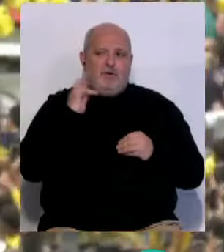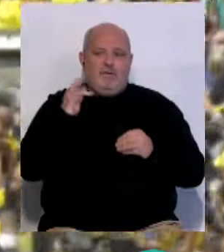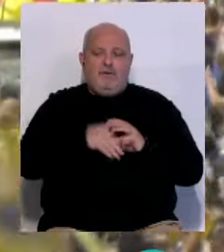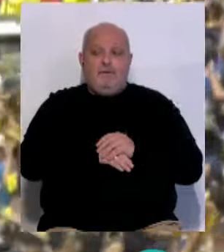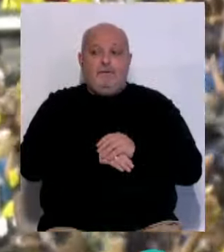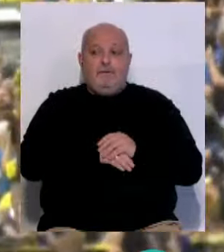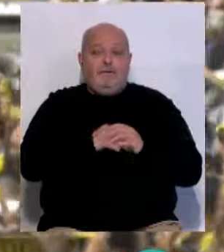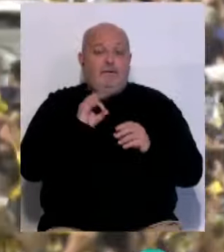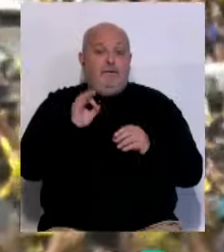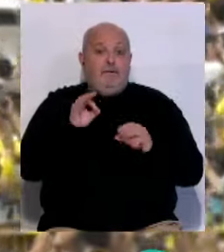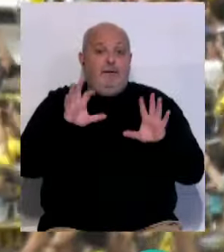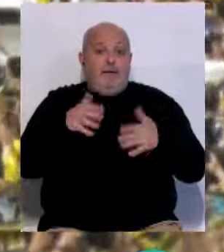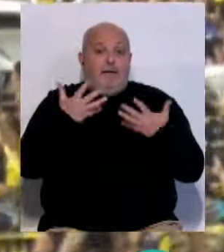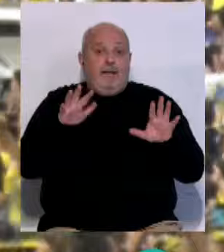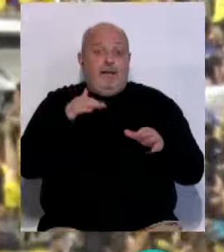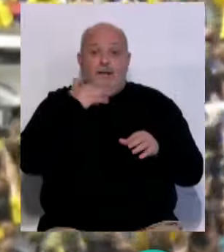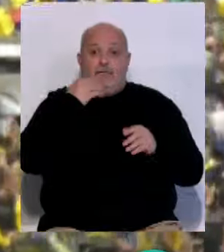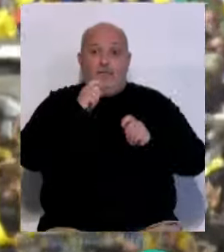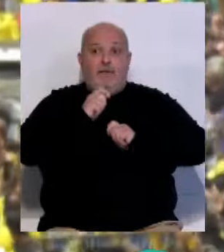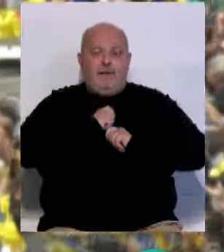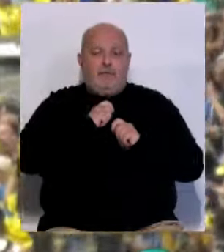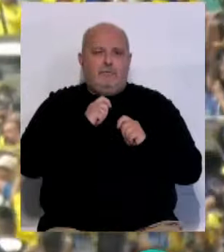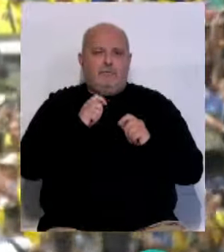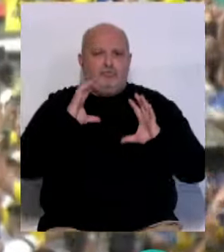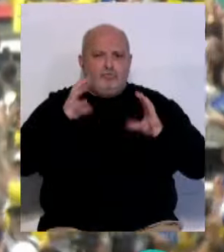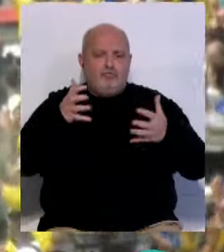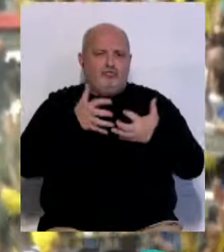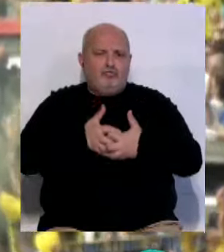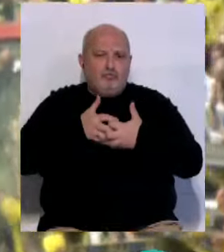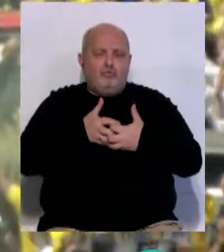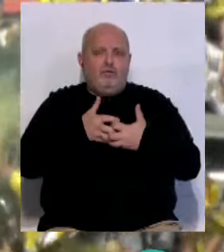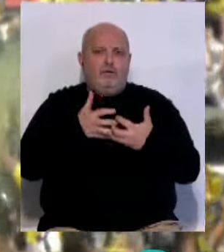cierto que si el Cádiz al menos muestra esa garra Y esa competitividad y esas ganas de de ir por el